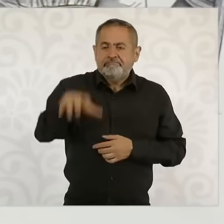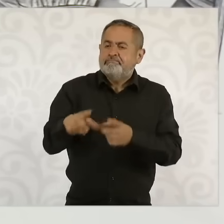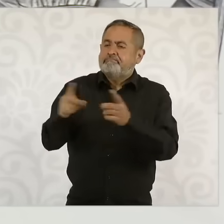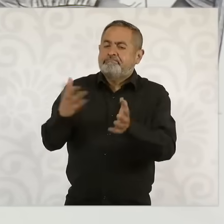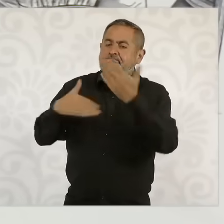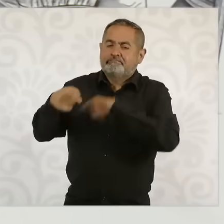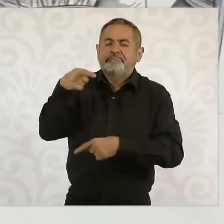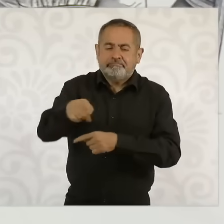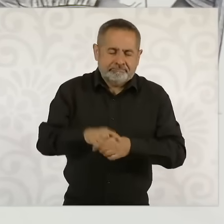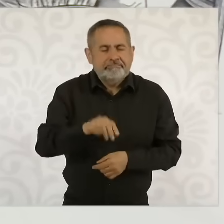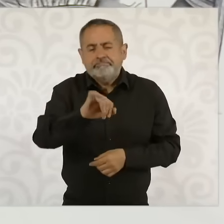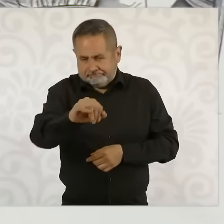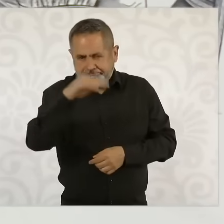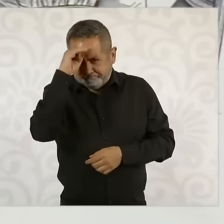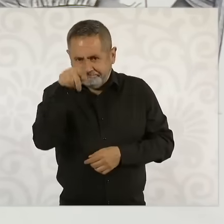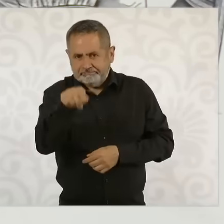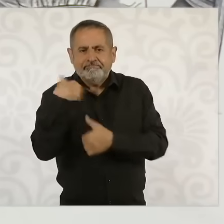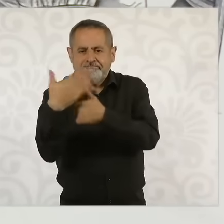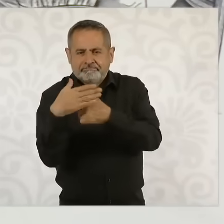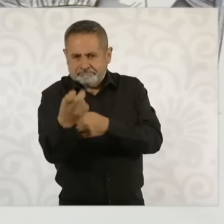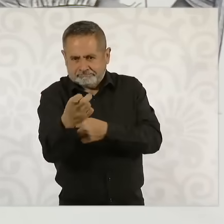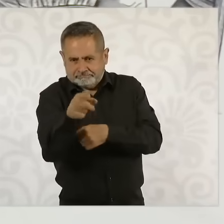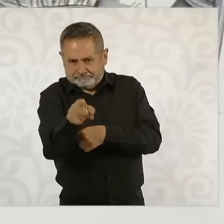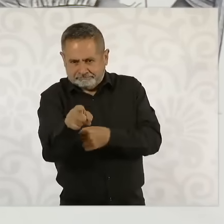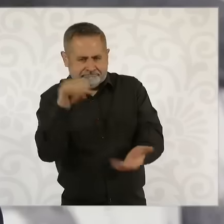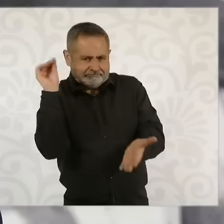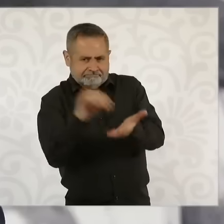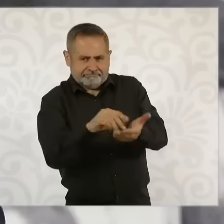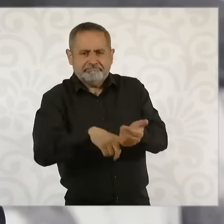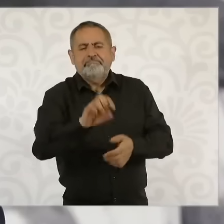¿no? Pero sí está considerado, está considerado varios varios destinos que también merecen